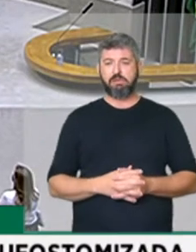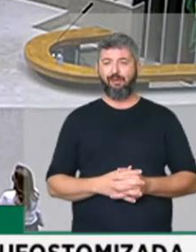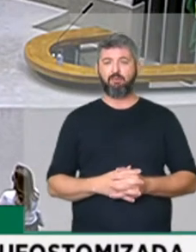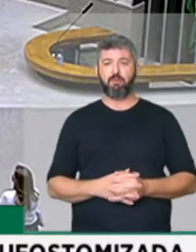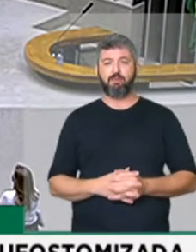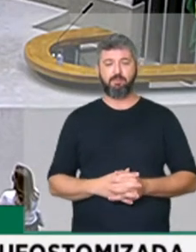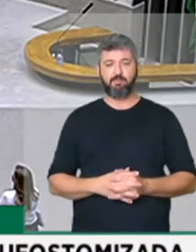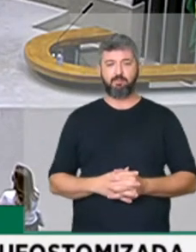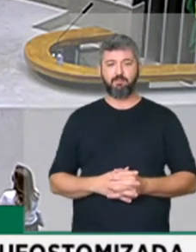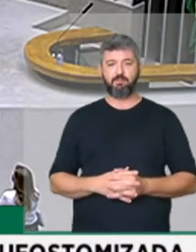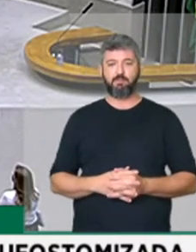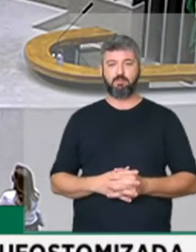PORQUE A TRAQUEOSTOMIA FOI INICIALMENTE USADA PRA ALÍVIO